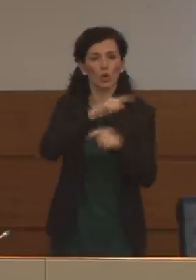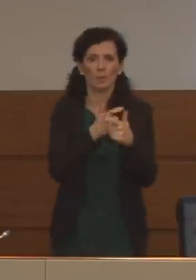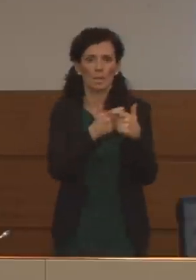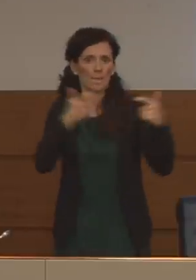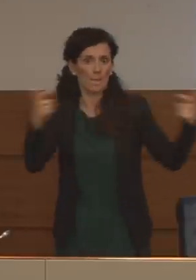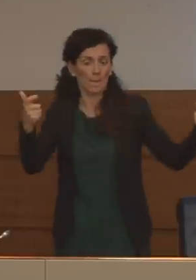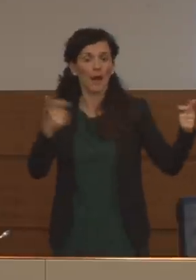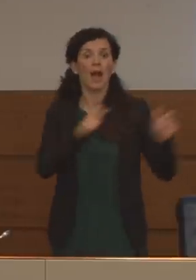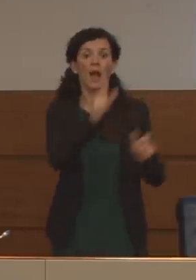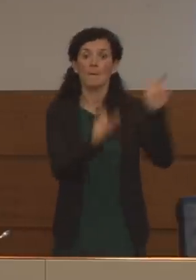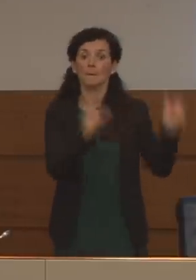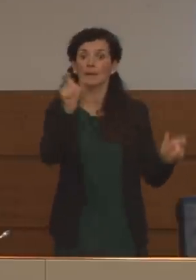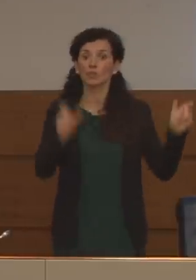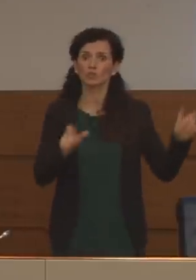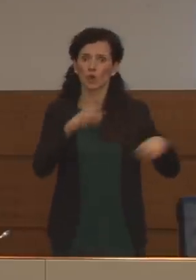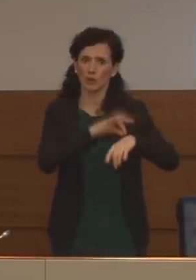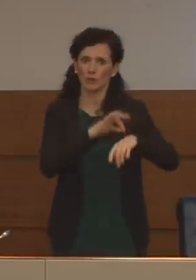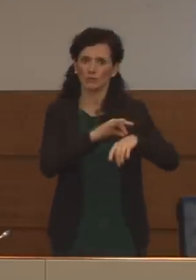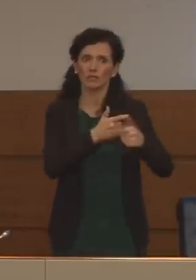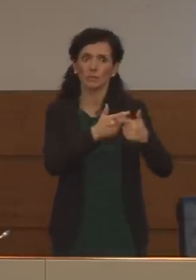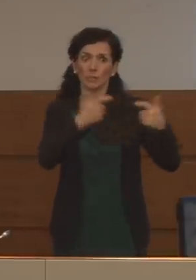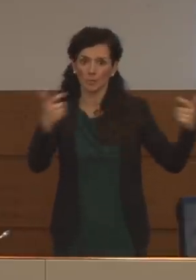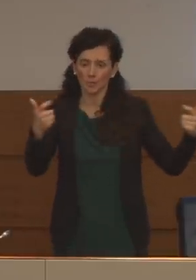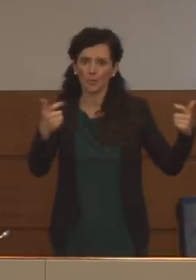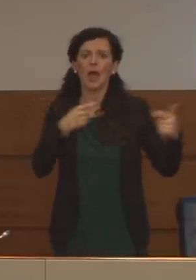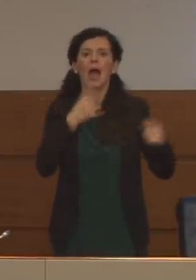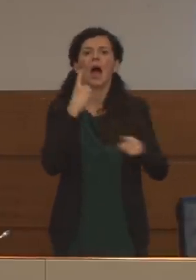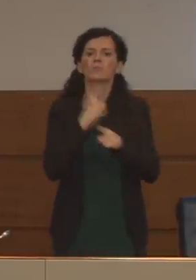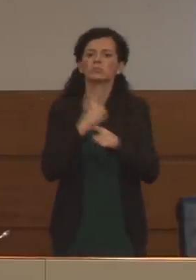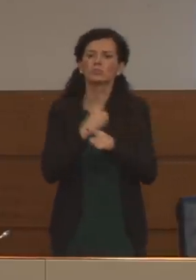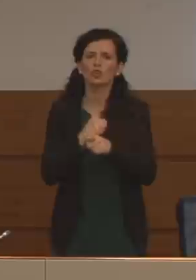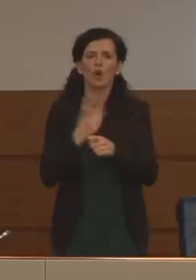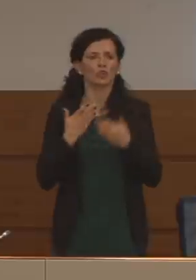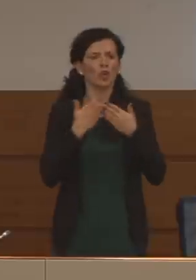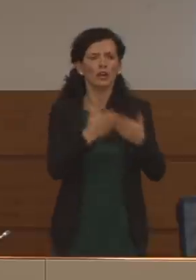di persone che necessitano di assistenza sanitaria